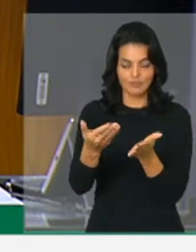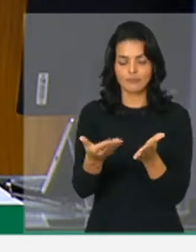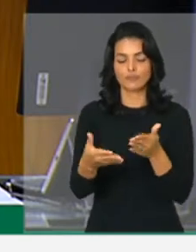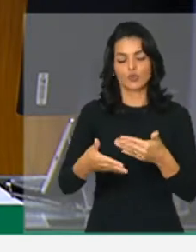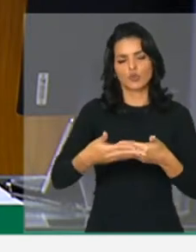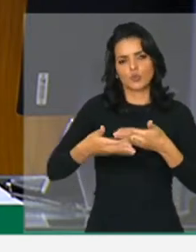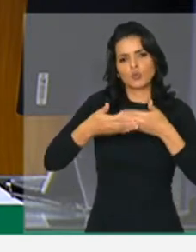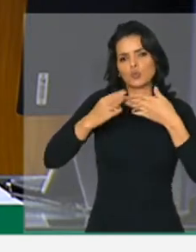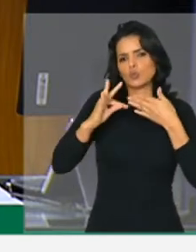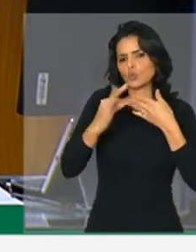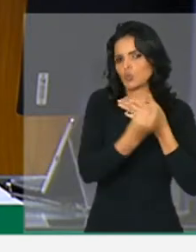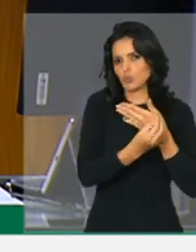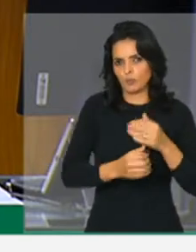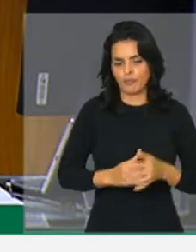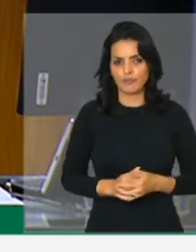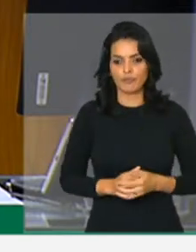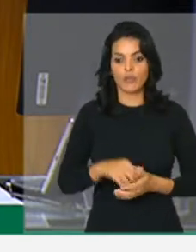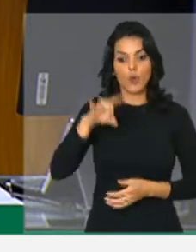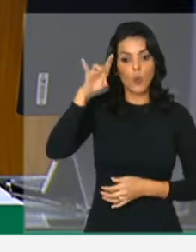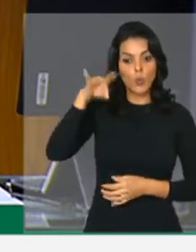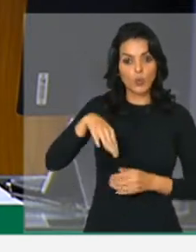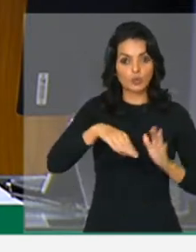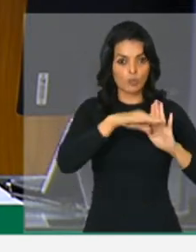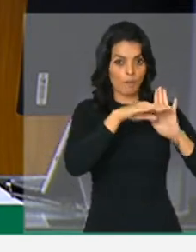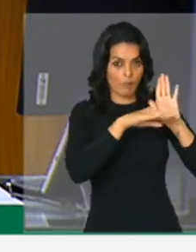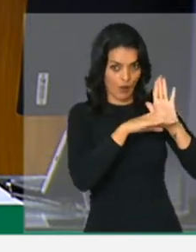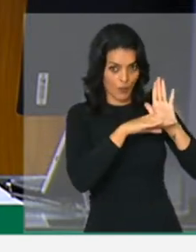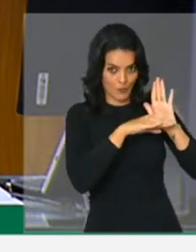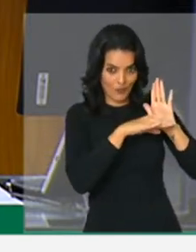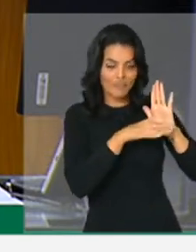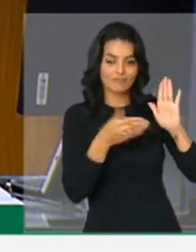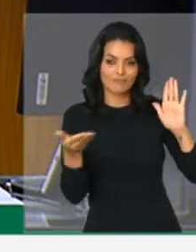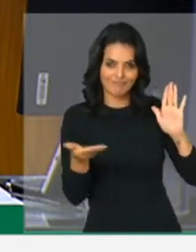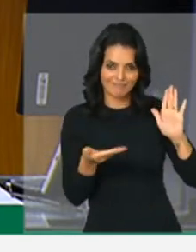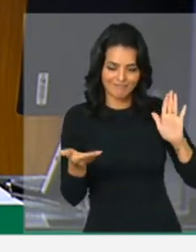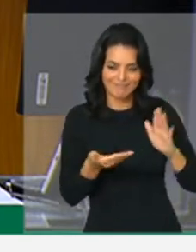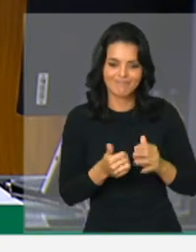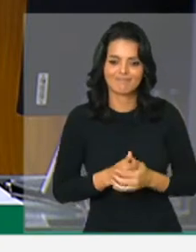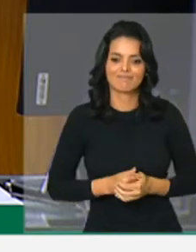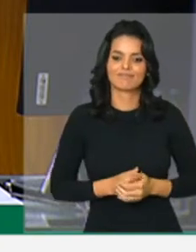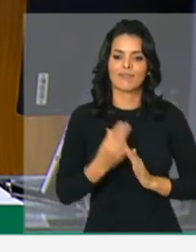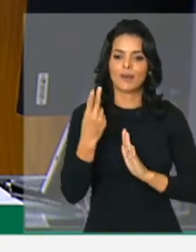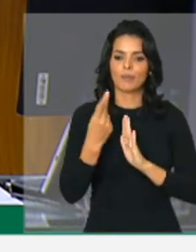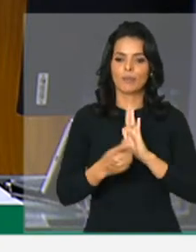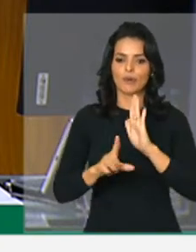PROJETO DE LEI N° 1561 1561/2020. [DEPUTADO]: SENHOR PRESIDENTE, DÊ O TEMPO DE LIDERANÇA. -- [DEPUTADA]: PRESIDENTE EU GOSTARIA DO